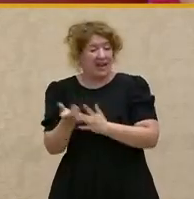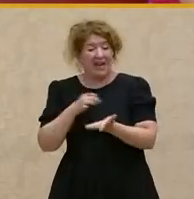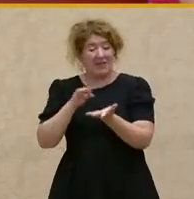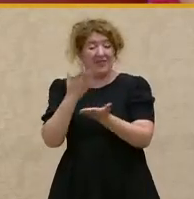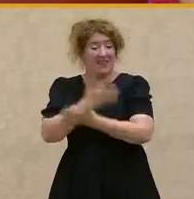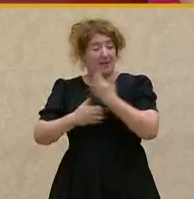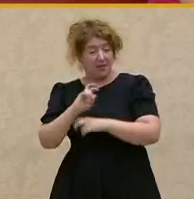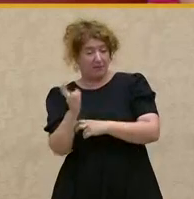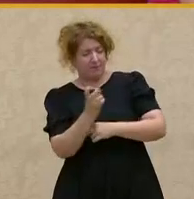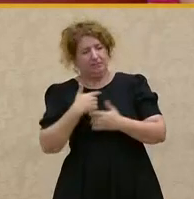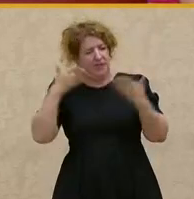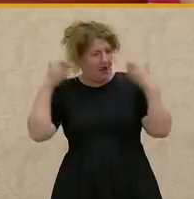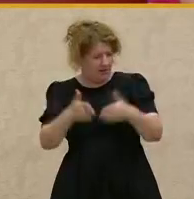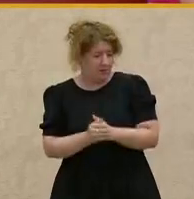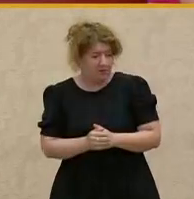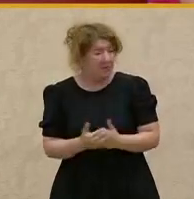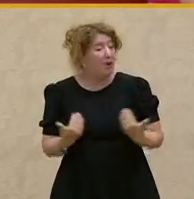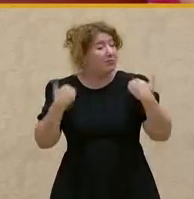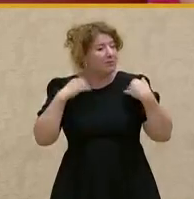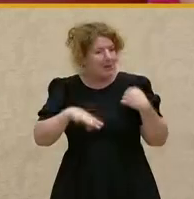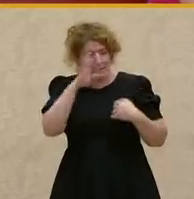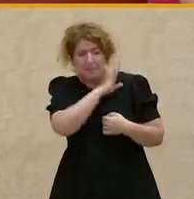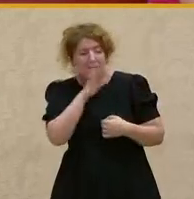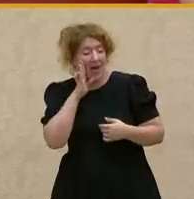Están gestionados por las asociaciones de padres y de madres.